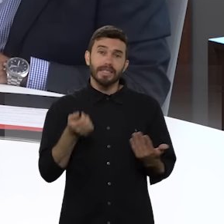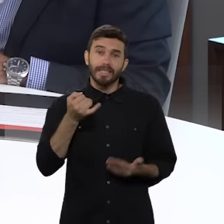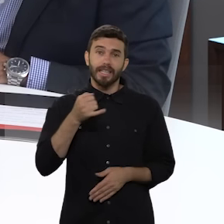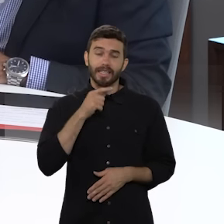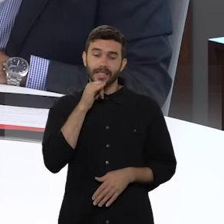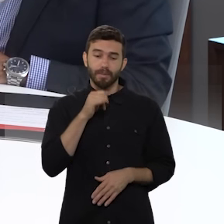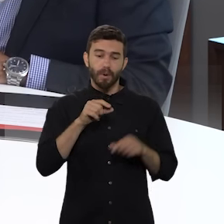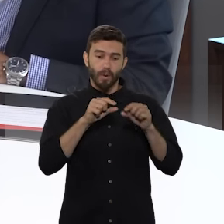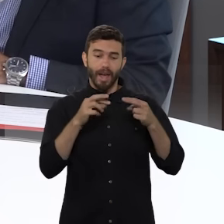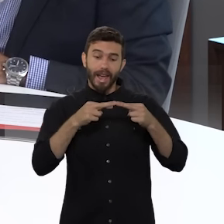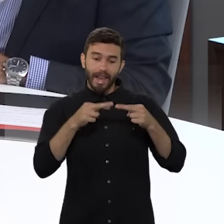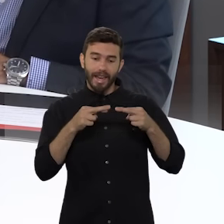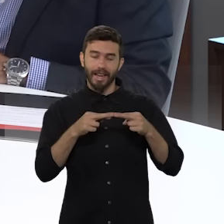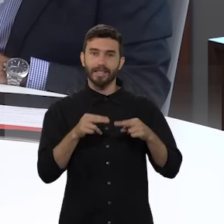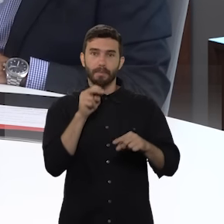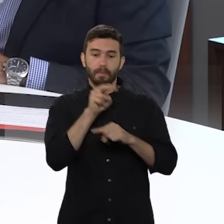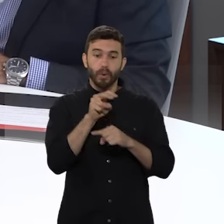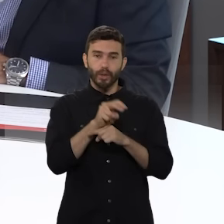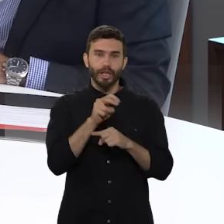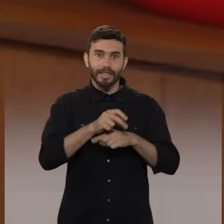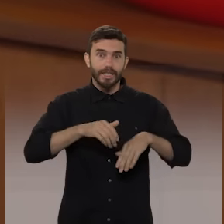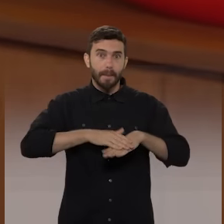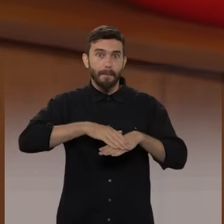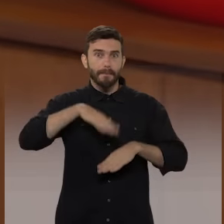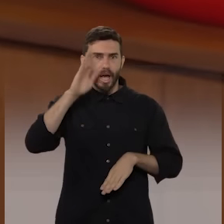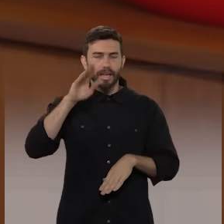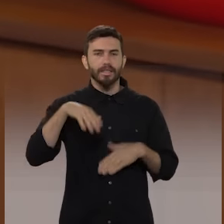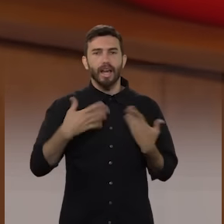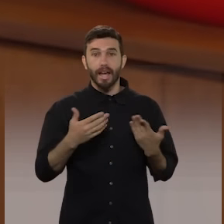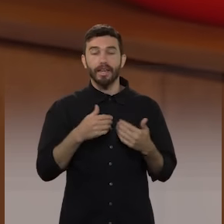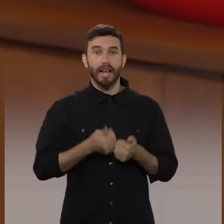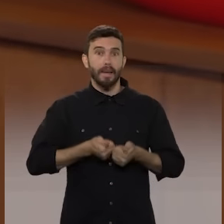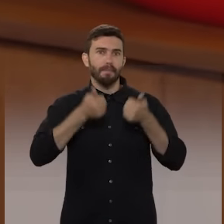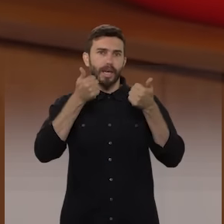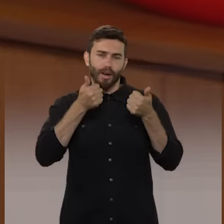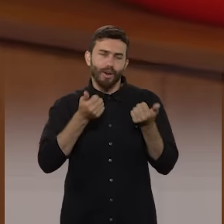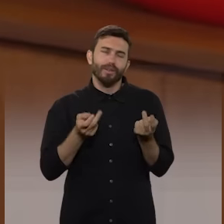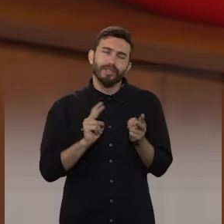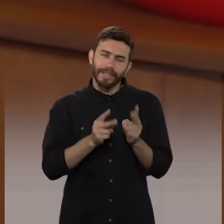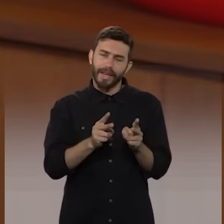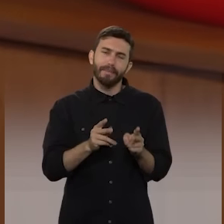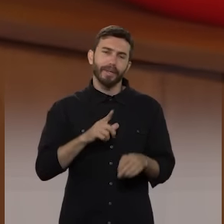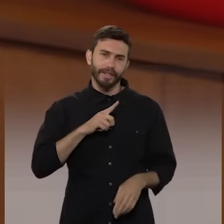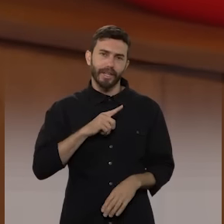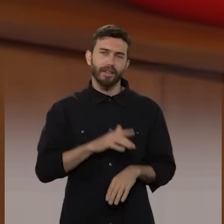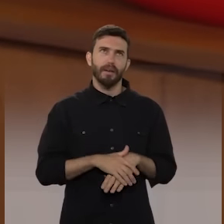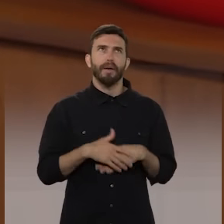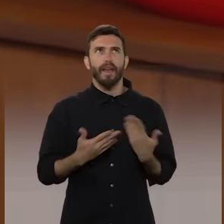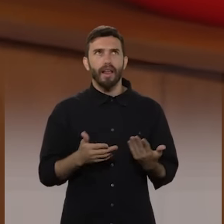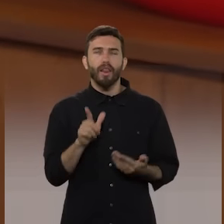mais estável ela vai ser. Uma rede subterrânea, ela vai ter seus problemas também, a necessidade